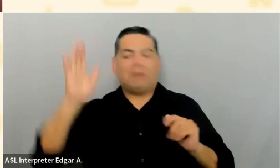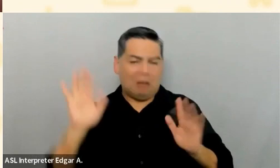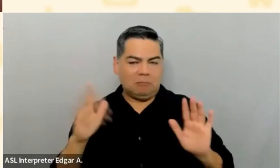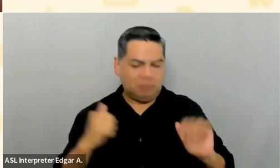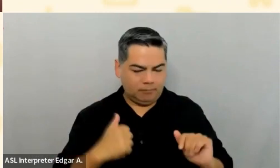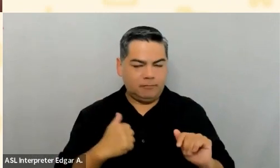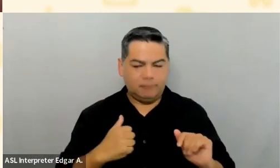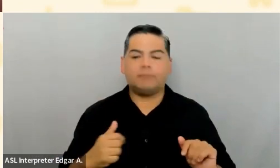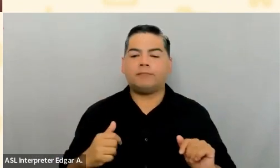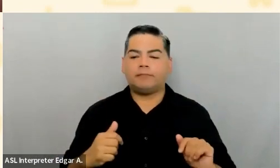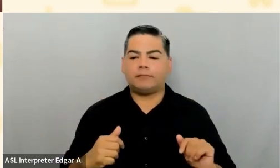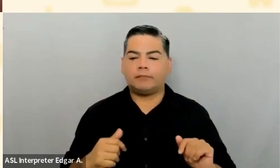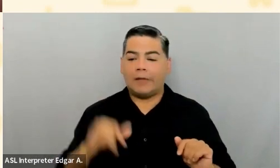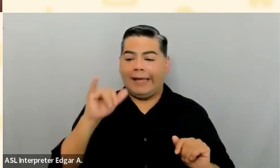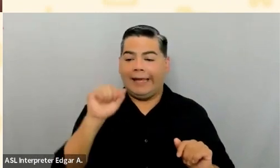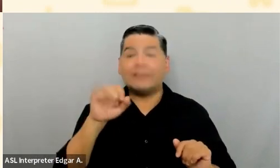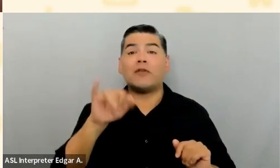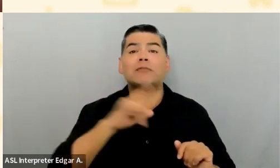Y sí, esa fue mi frustración allí,